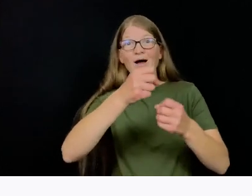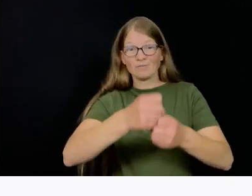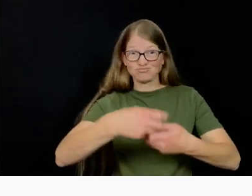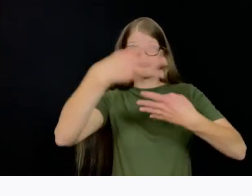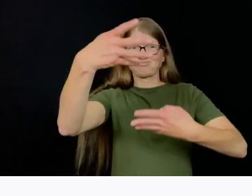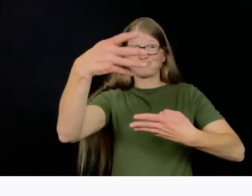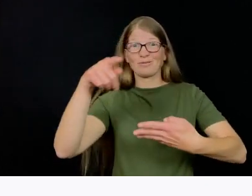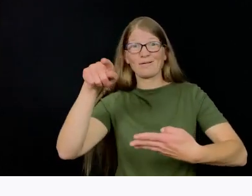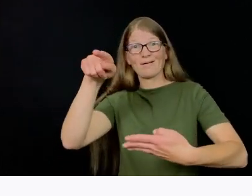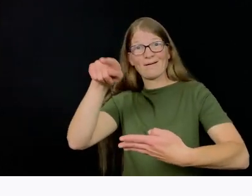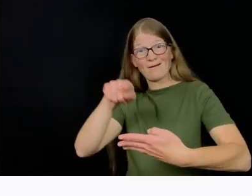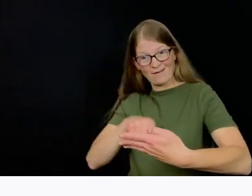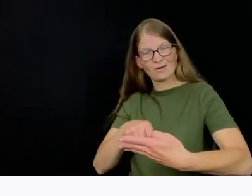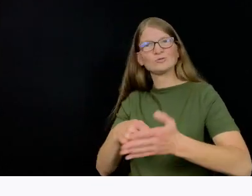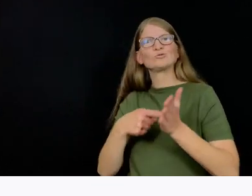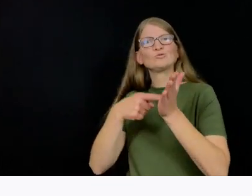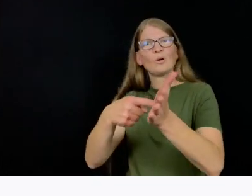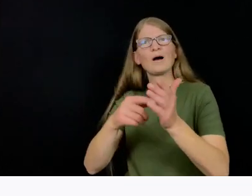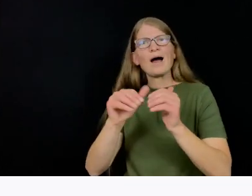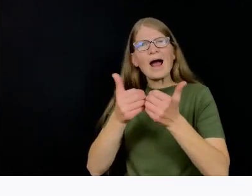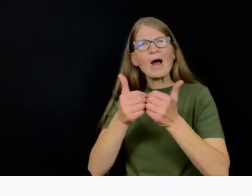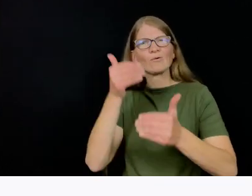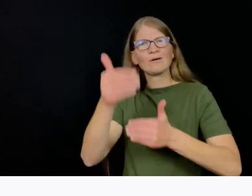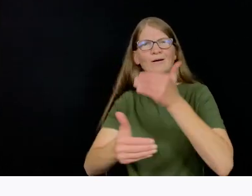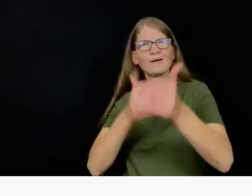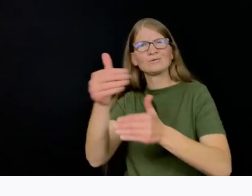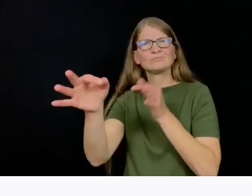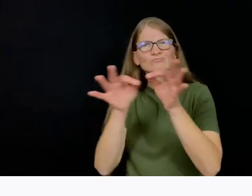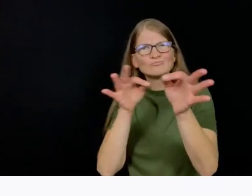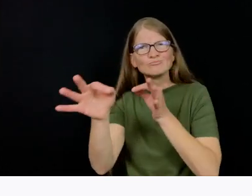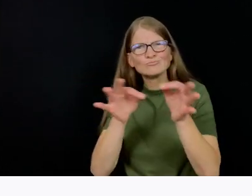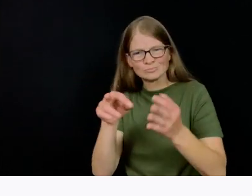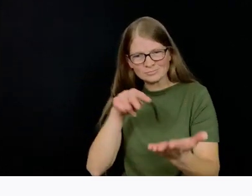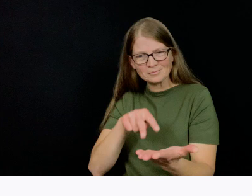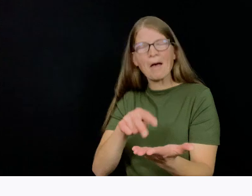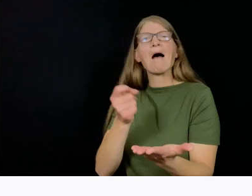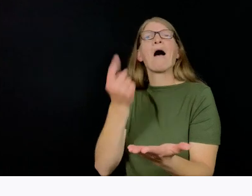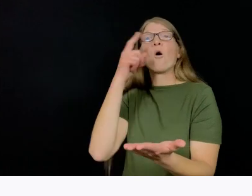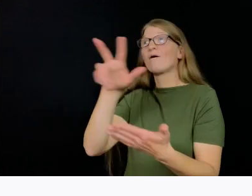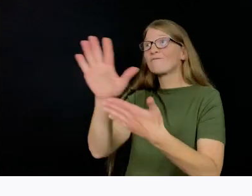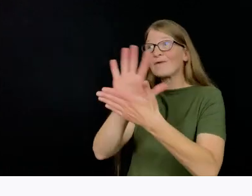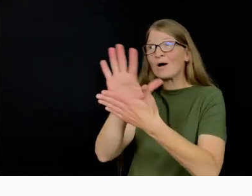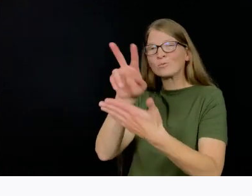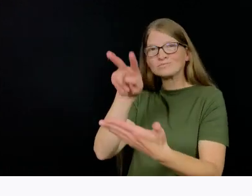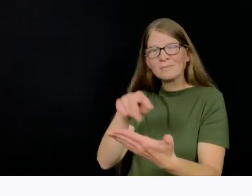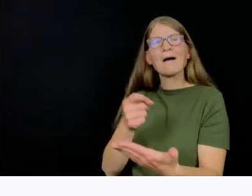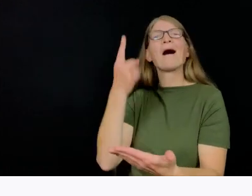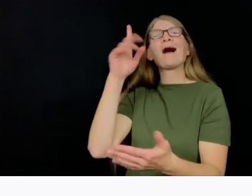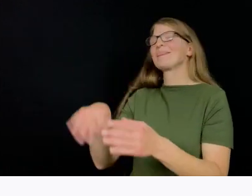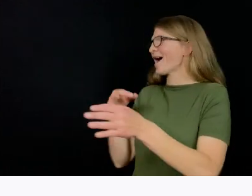نعرض لكم أدلة خطوة بخطوة ومقاطع فيديو لمساعدتكم على فهم المسألة وبعد ذلك